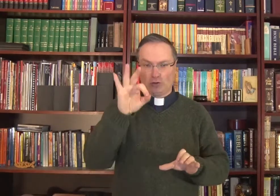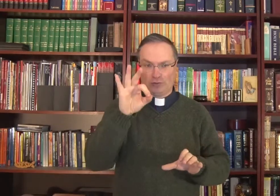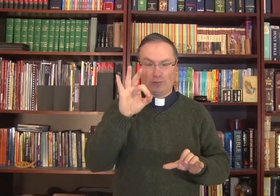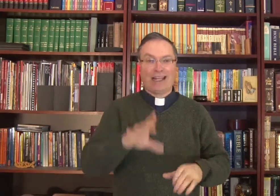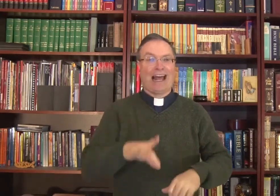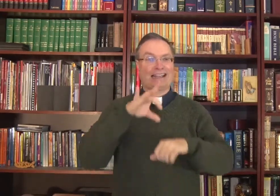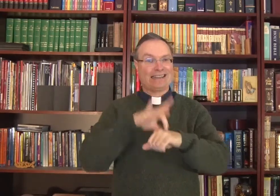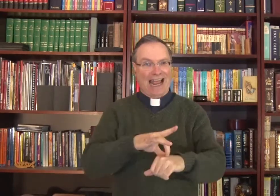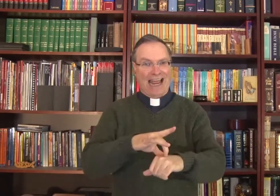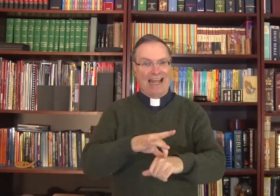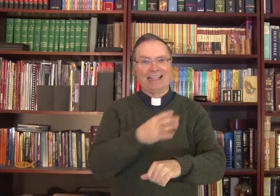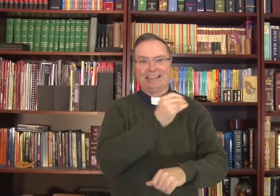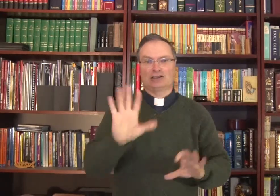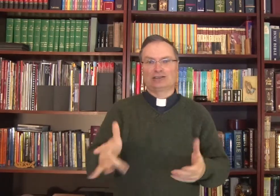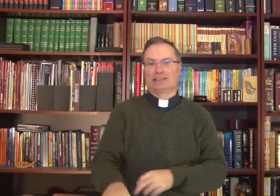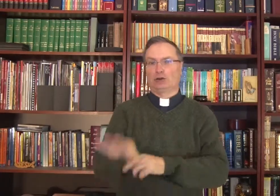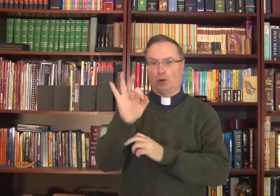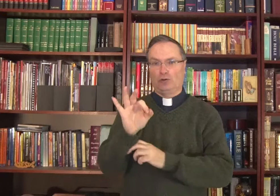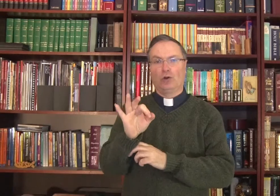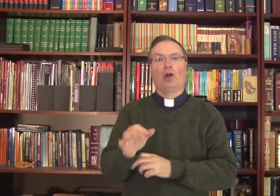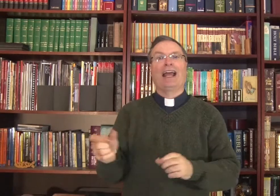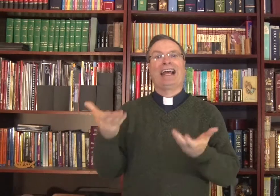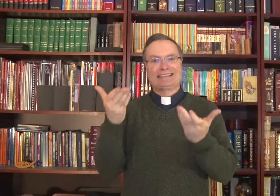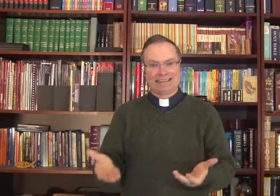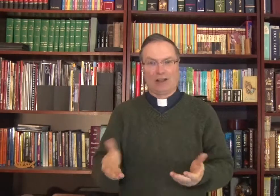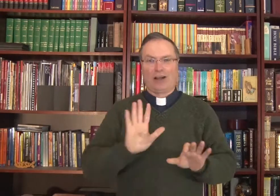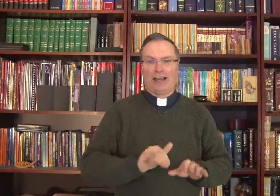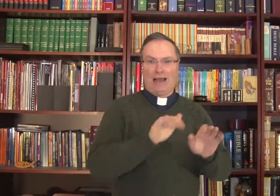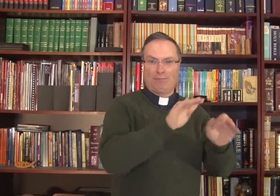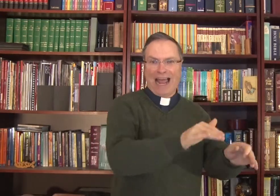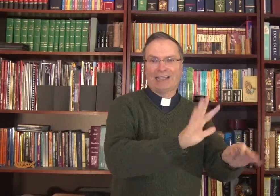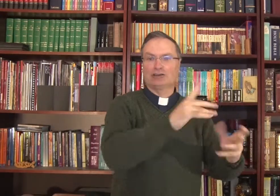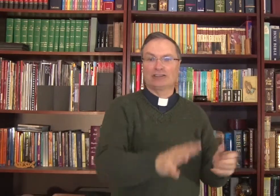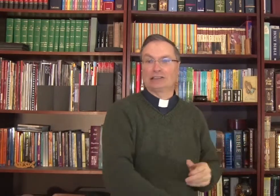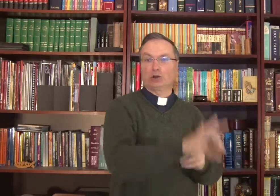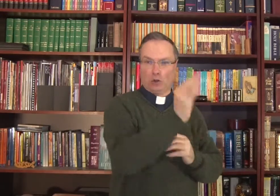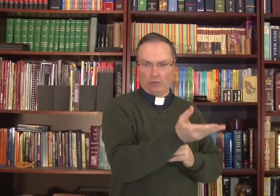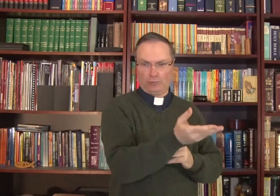la terre et ce qui s’y trouve ainsi que la mer et ce qui s’y trouve: